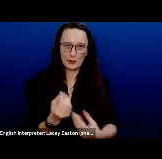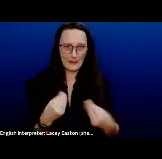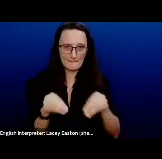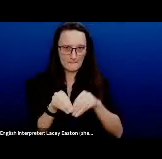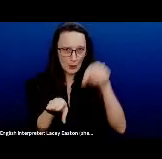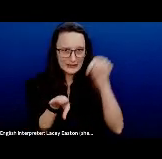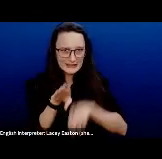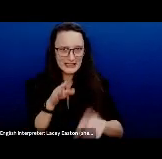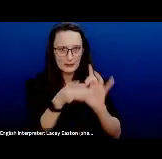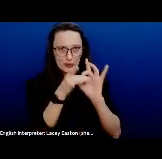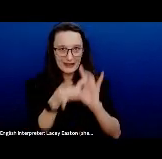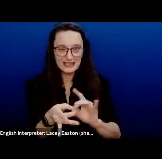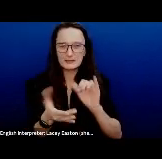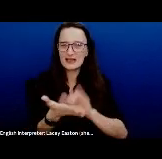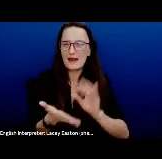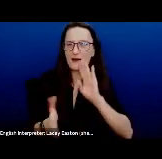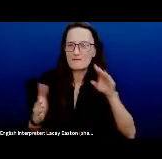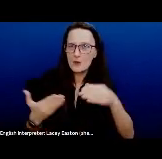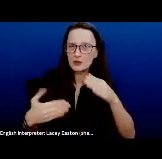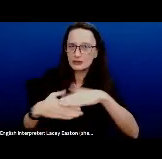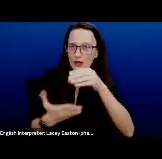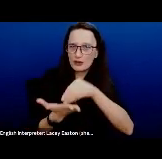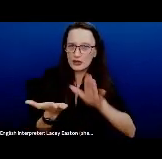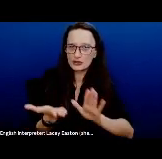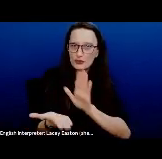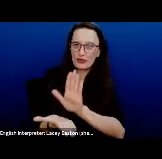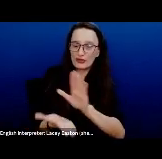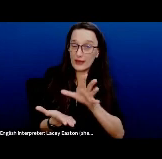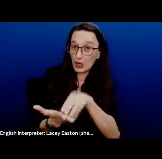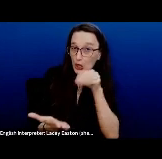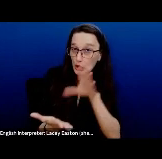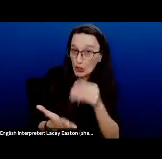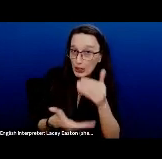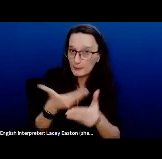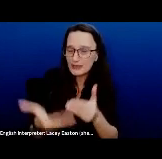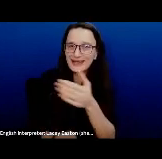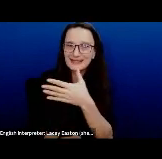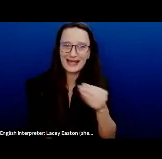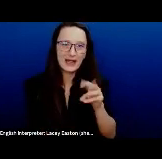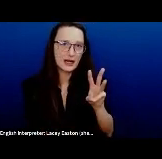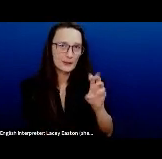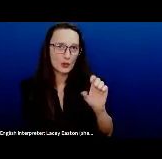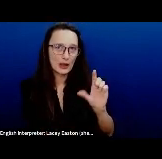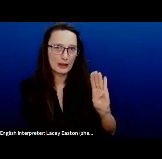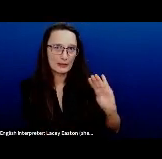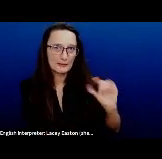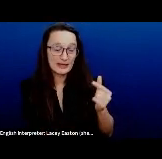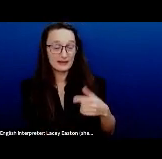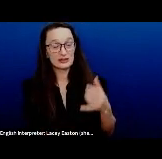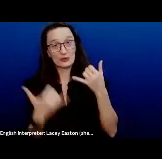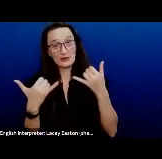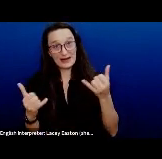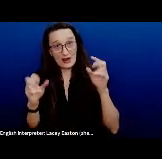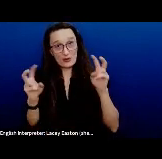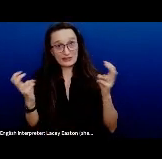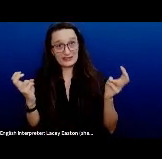el aprendizaje y el bienestar de los estudiantes, lo que me lleva al enfoque de hoy navegando por las